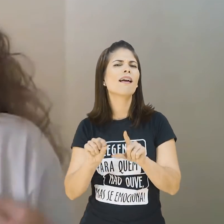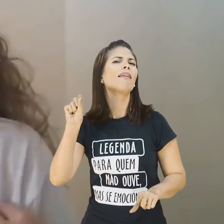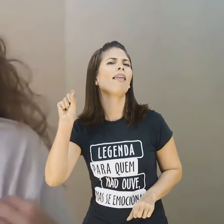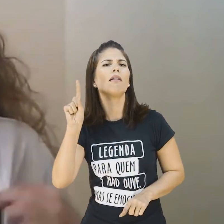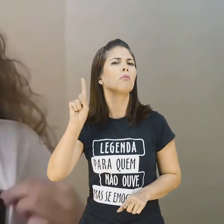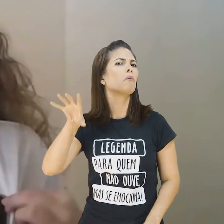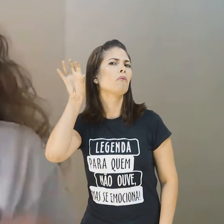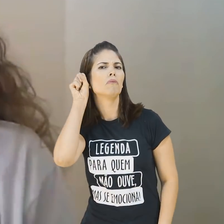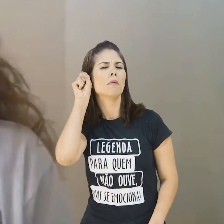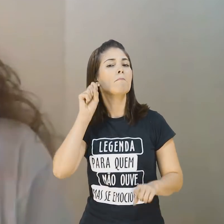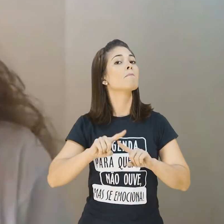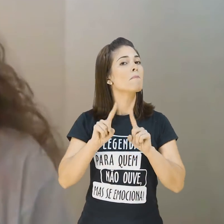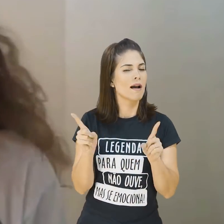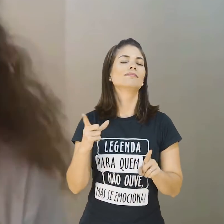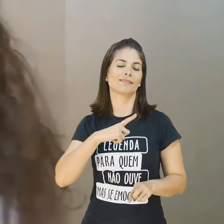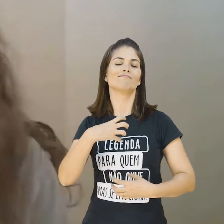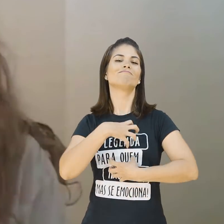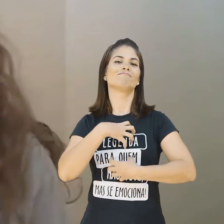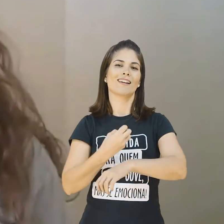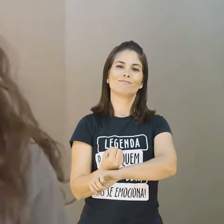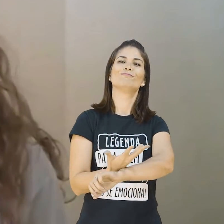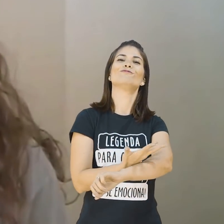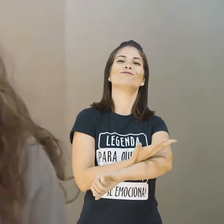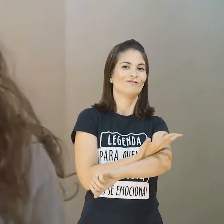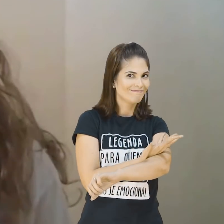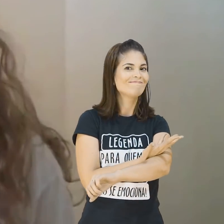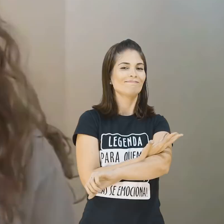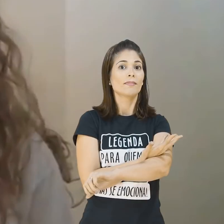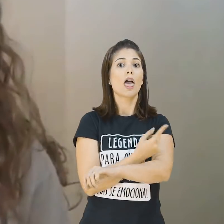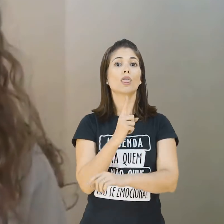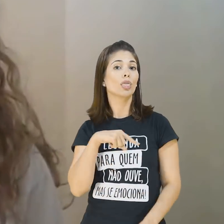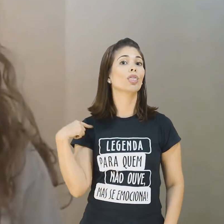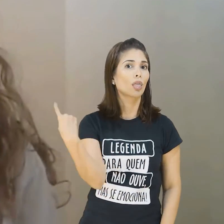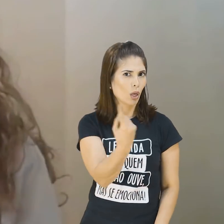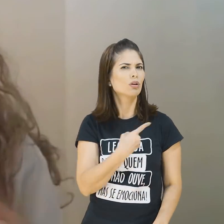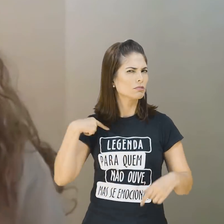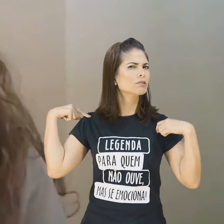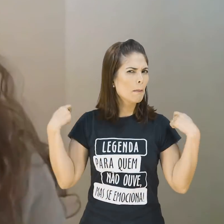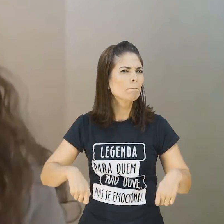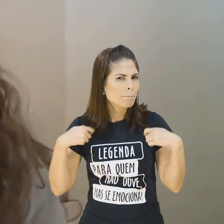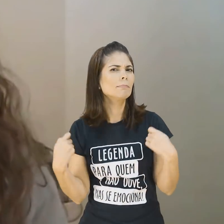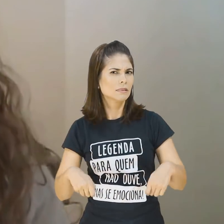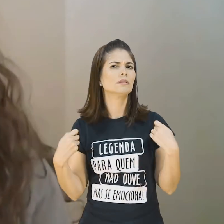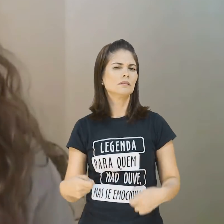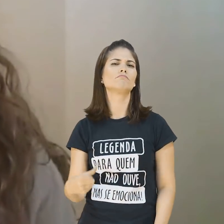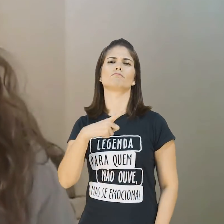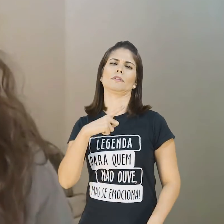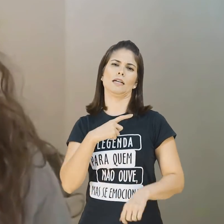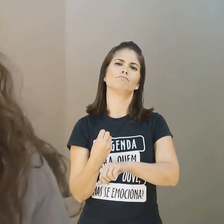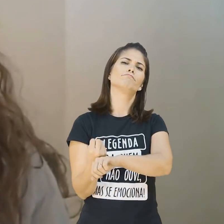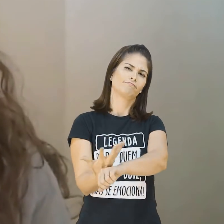LEGENDA PARA QUEM NÃO OUVE, MAS SE EMOCIONA! Nós precisamos!